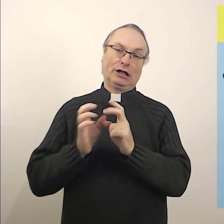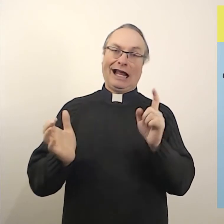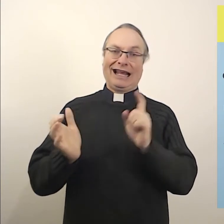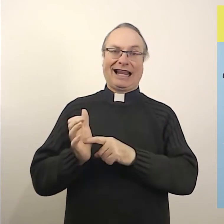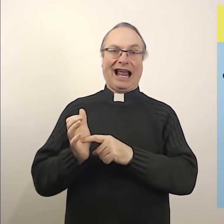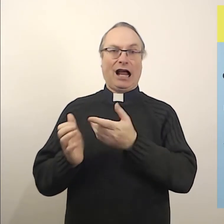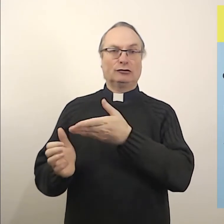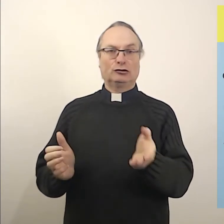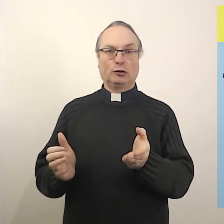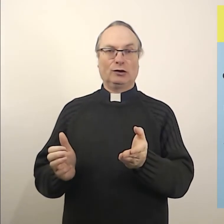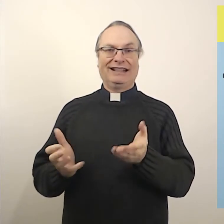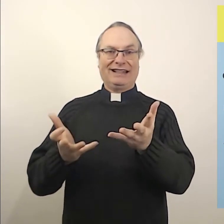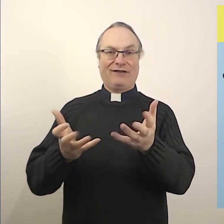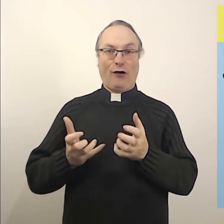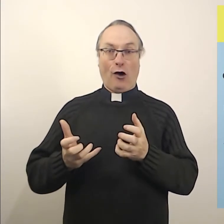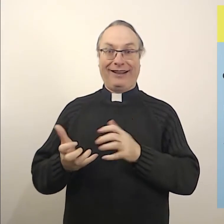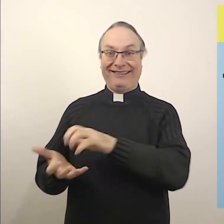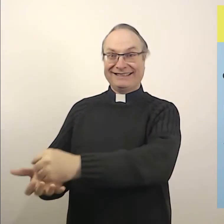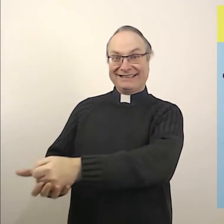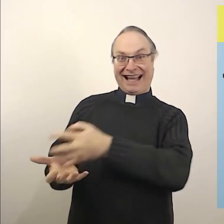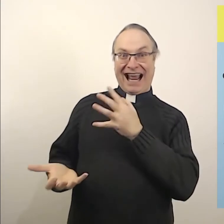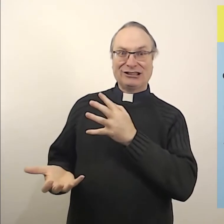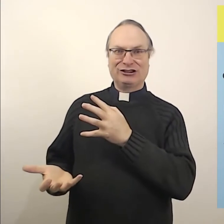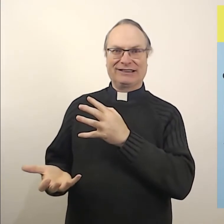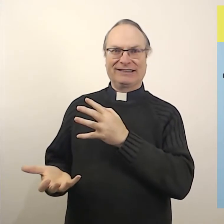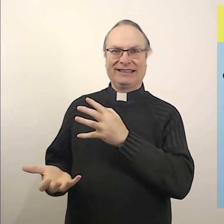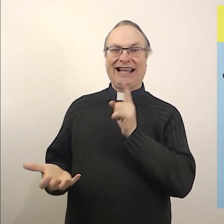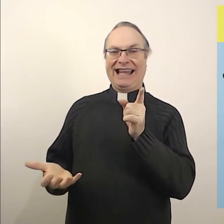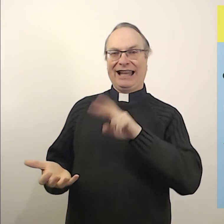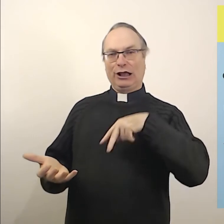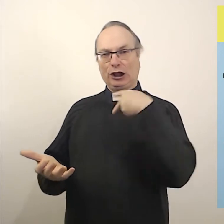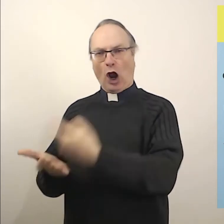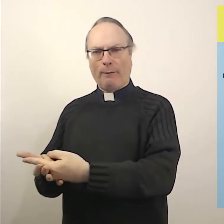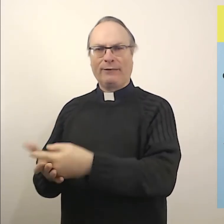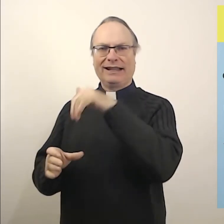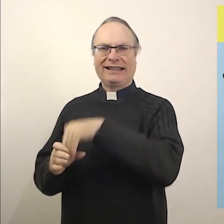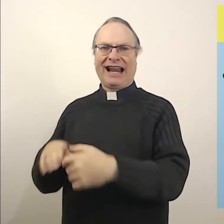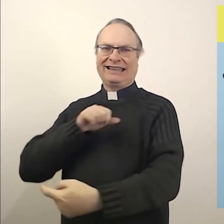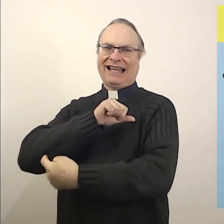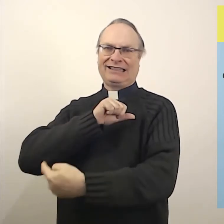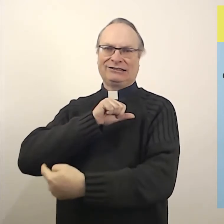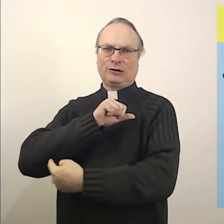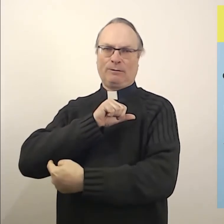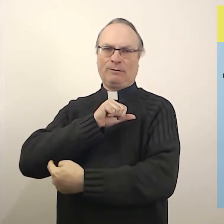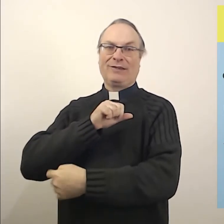Quant à ceux qui veulent s'enrichir, ils tombent dans la tentation,